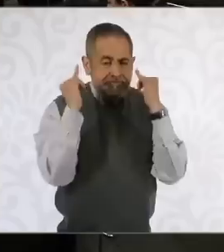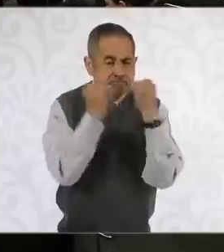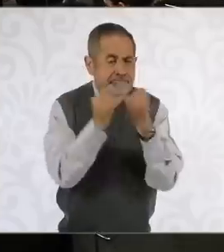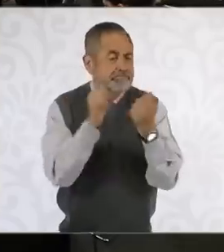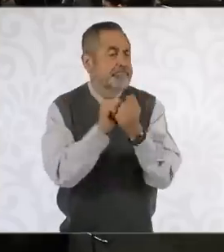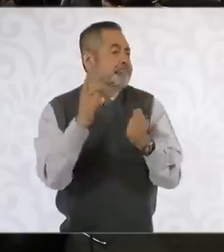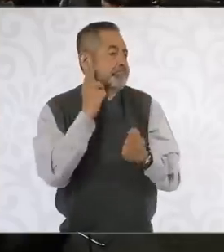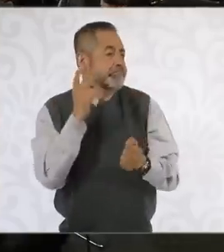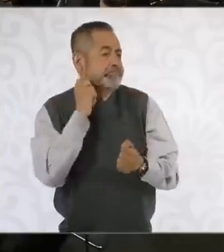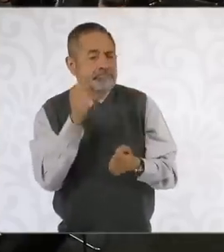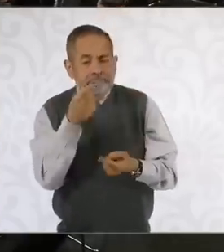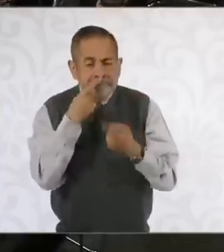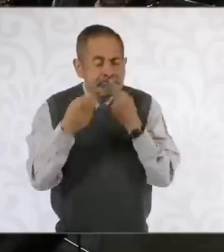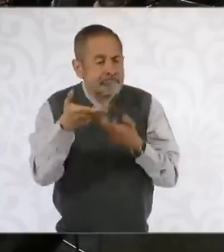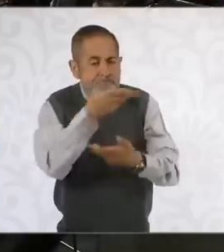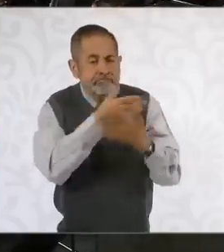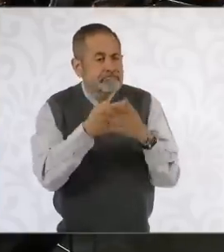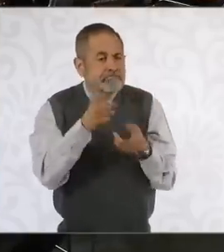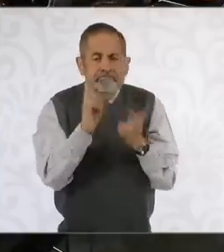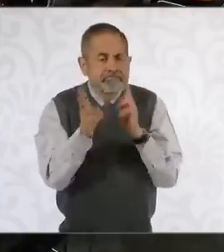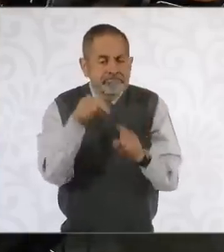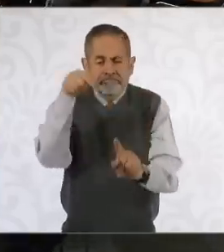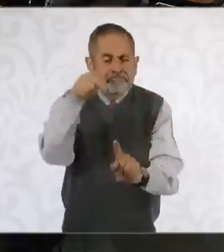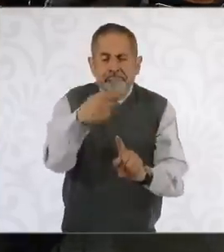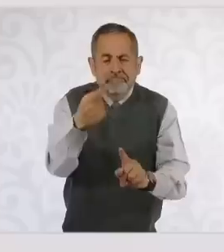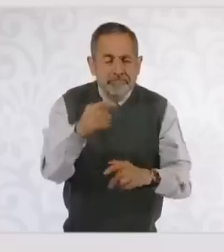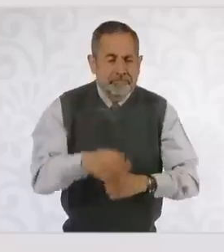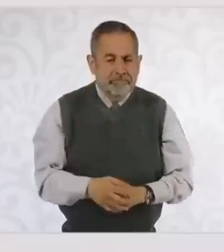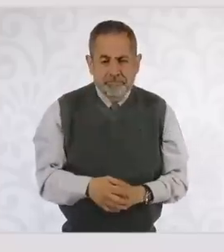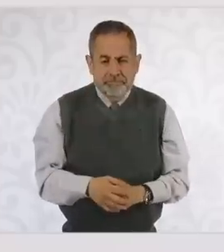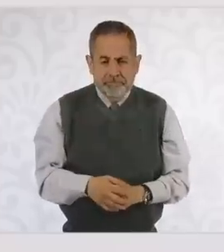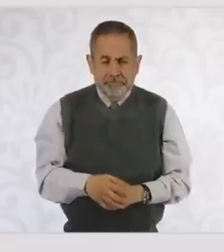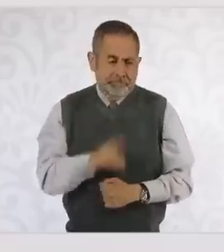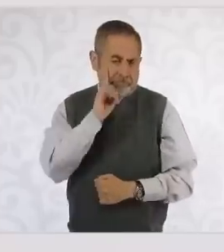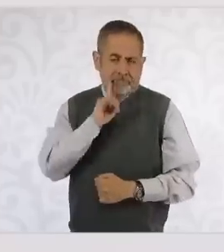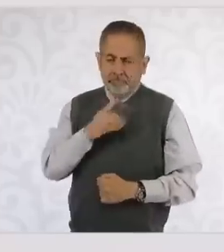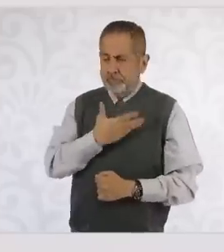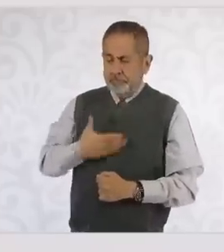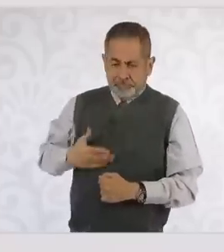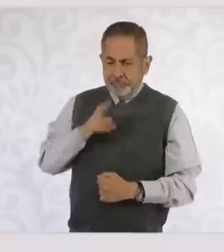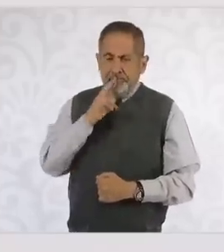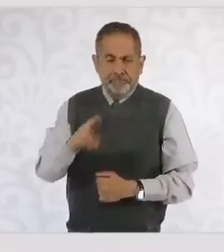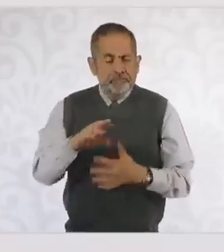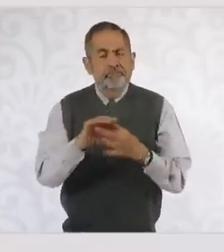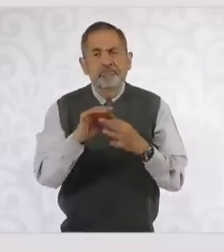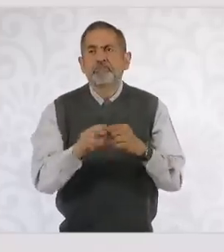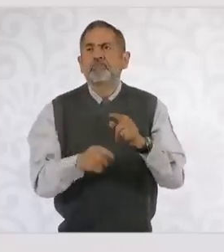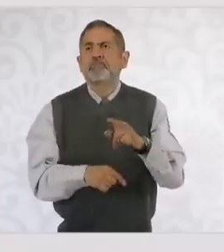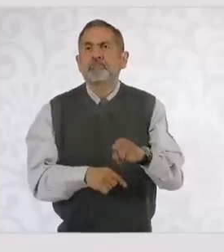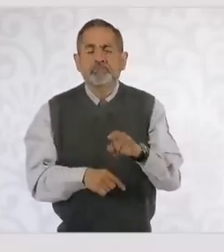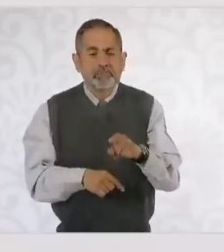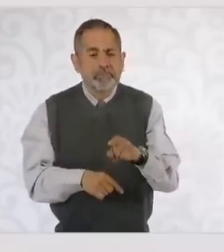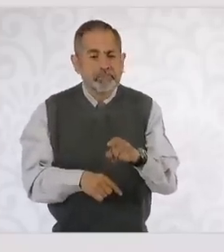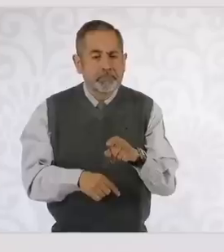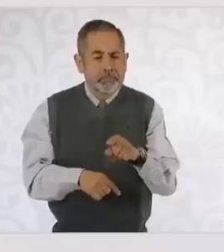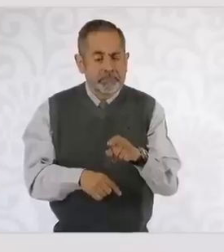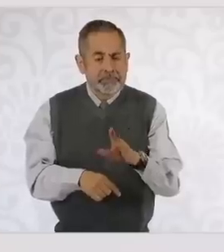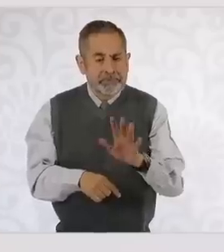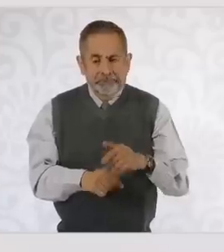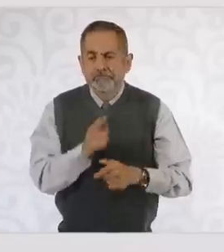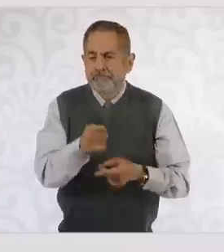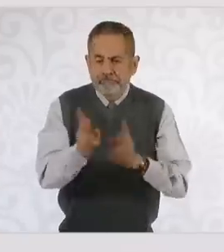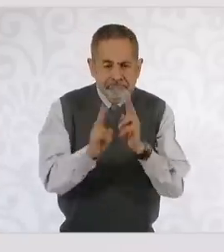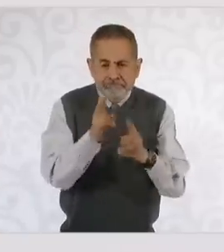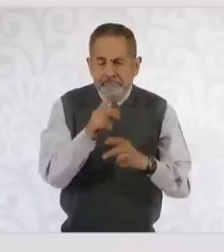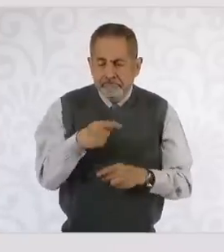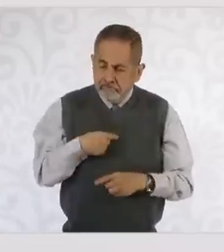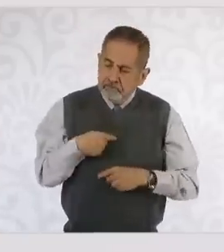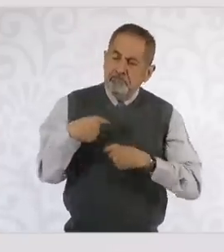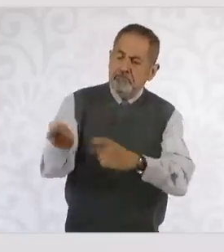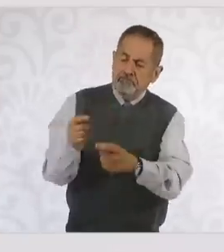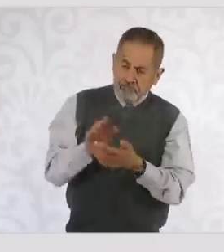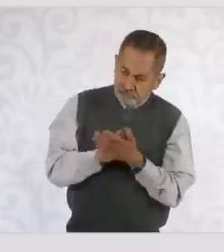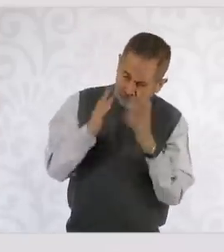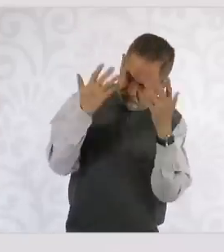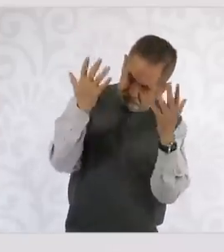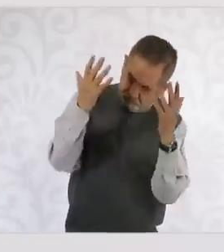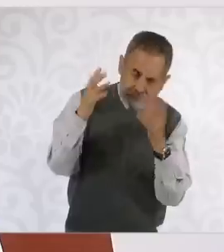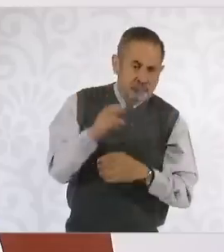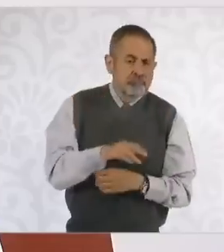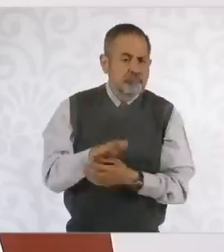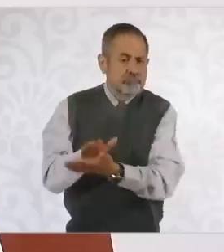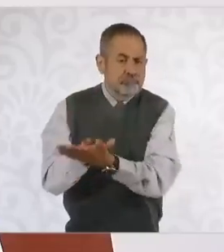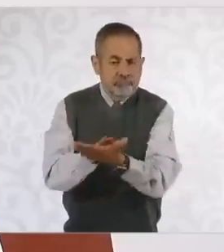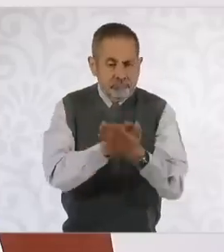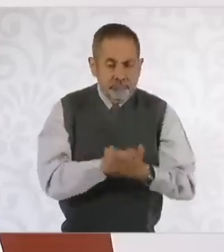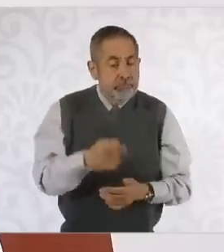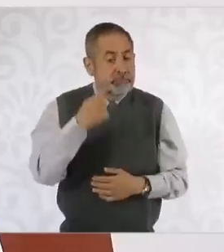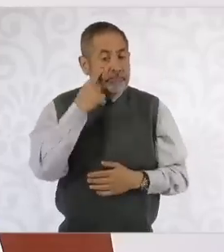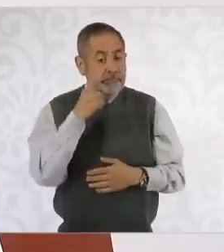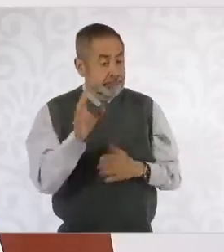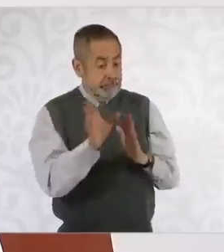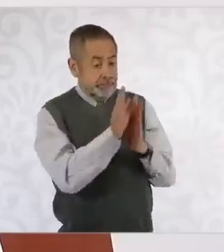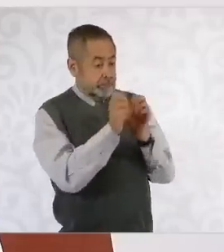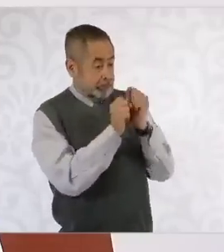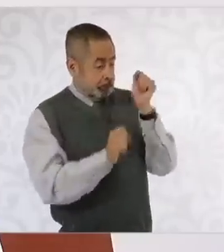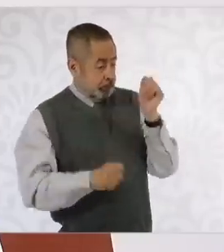habló con ellos hablamos de fue un eh un aplauso un reconocimiento la Constitución de la República